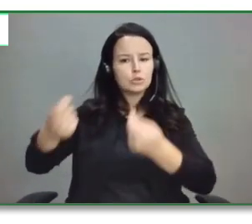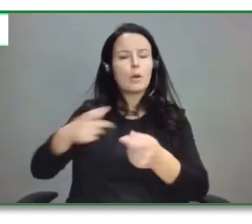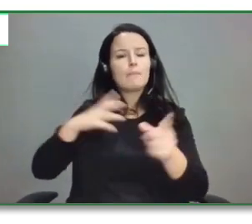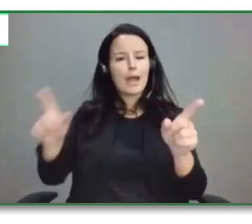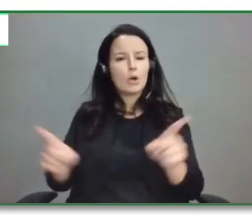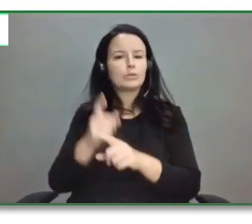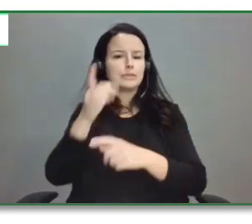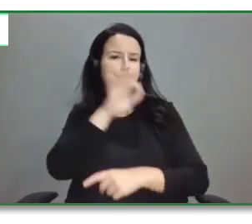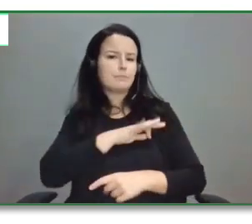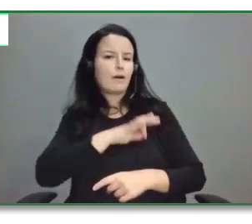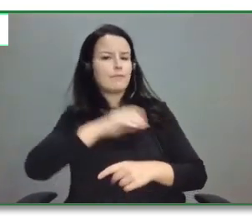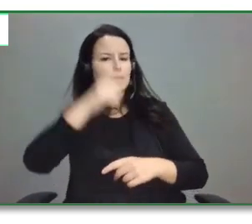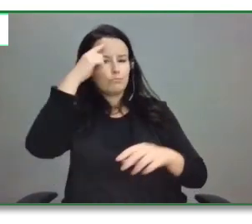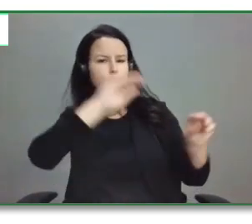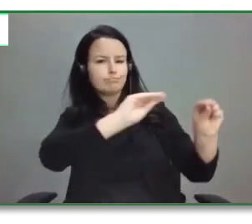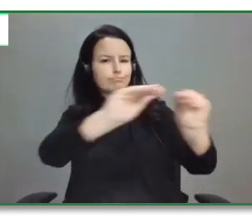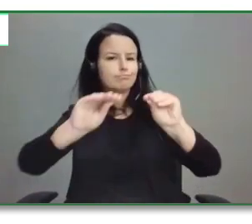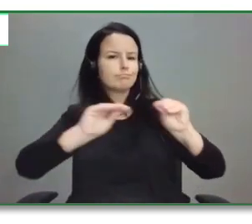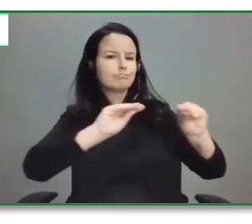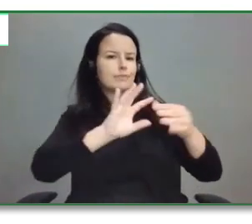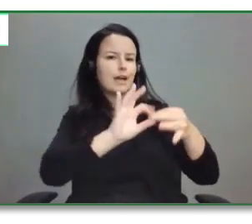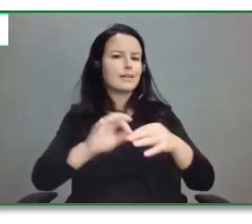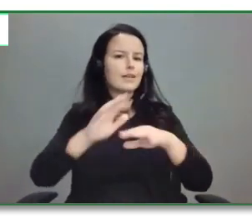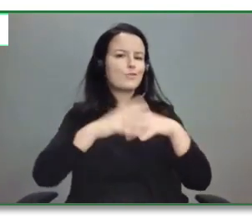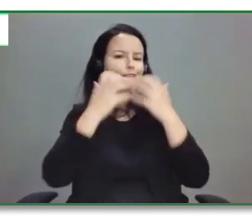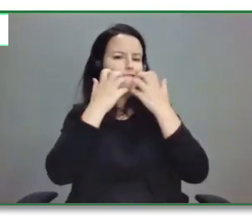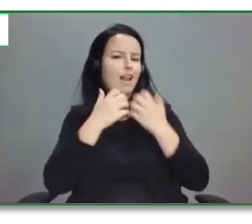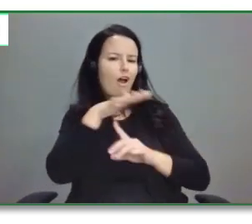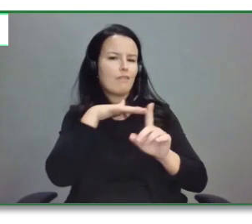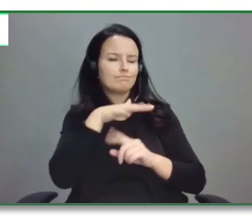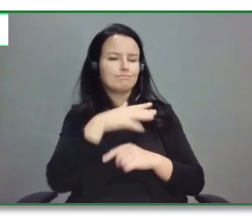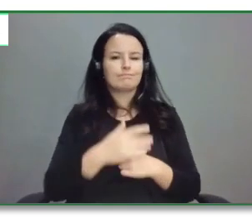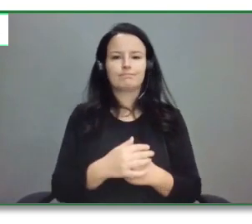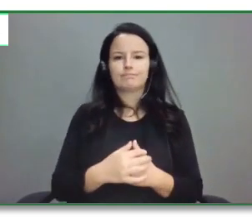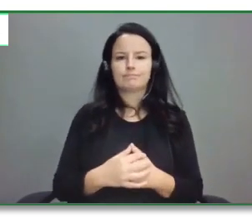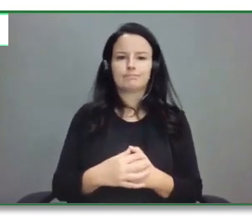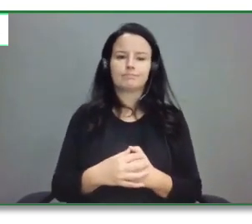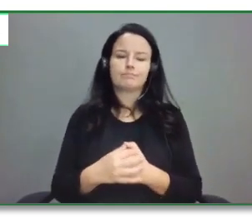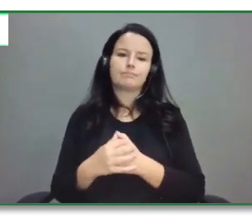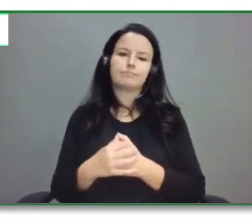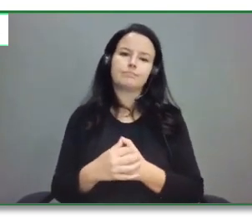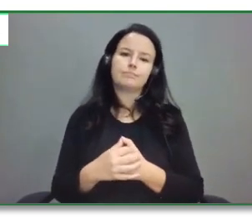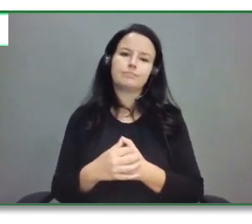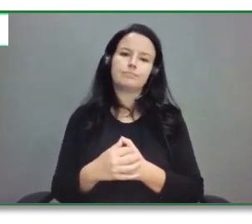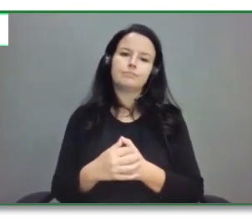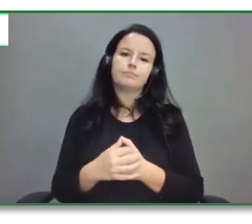société aux valeurs environnementales